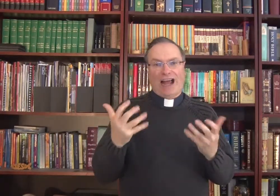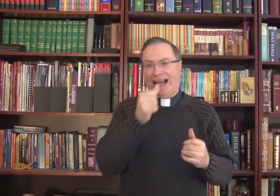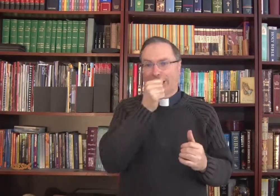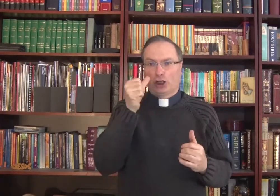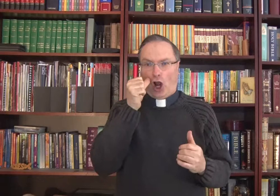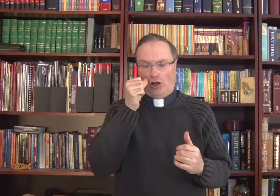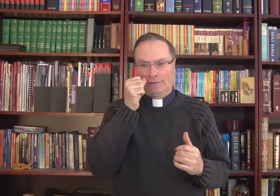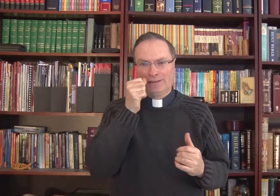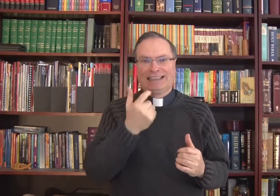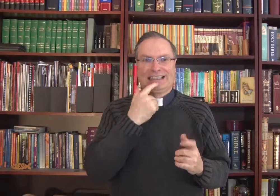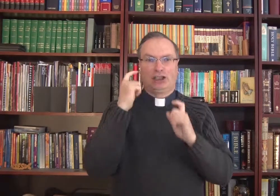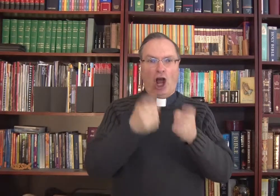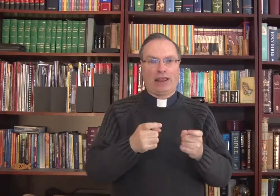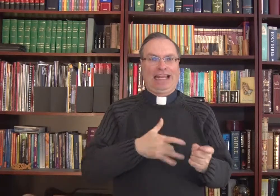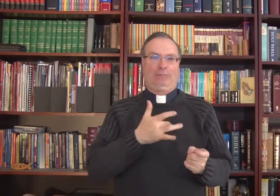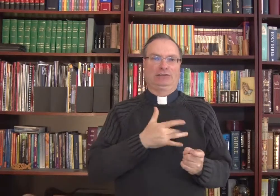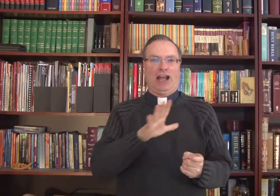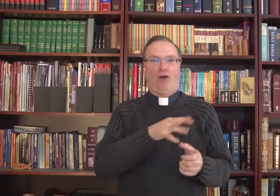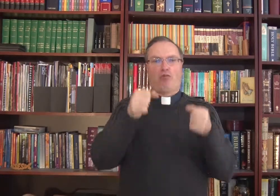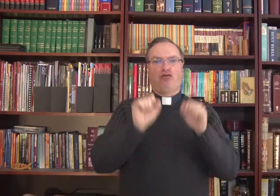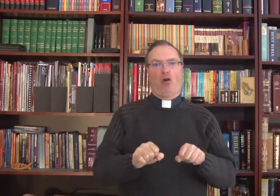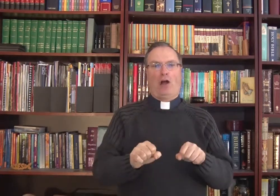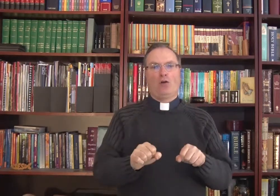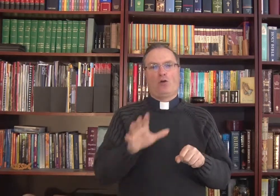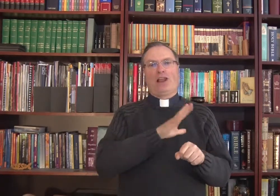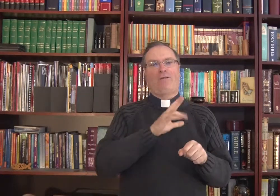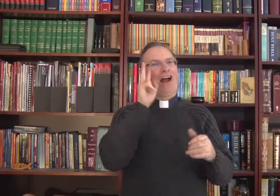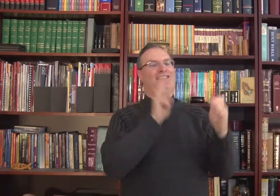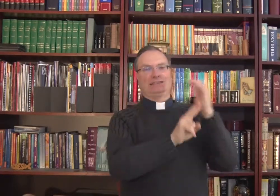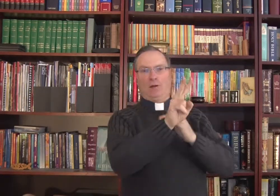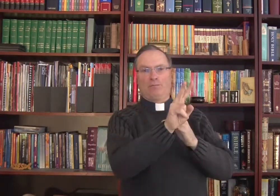les drogues qui donne l’impression d’avoir du pouvoir ou d’avoir des visions.